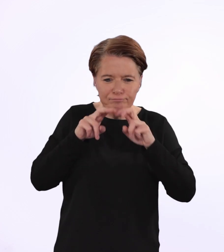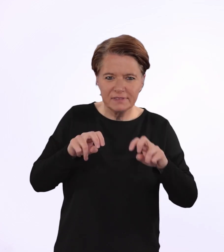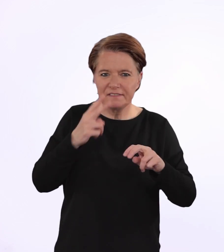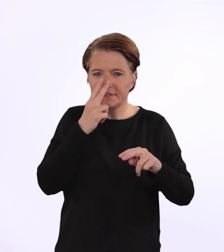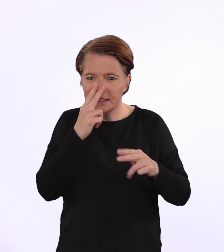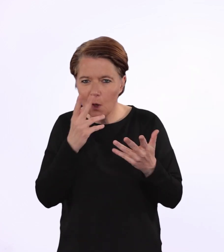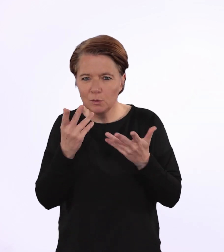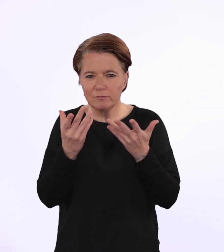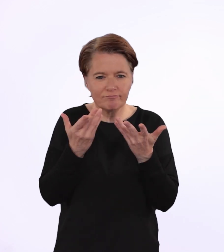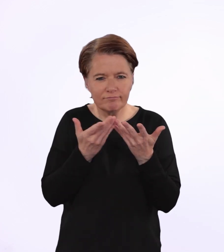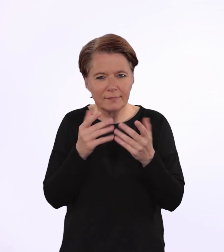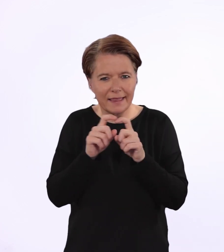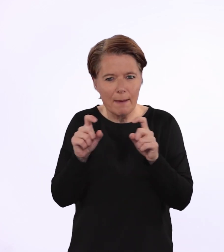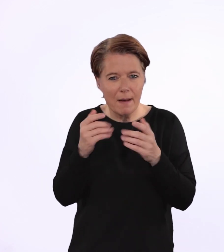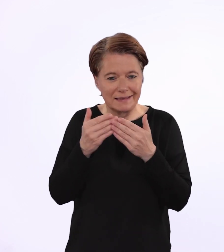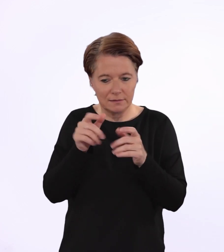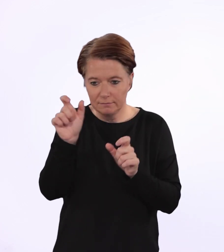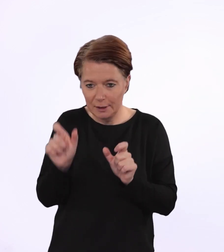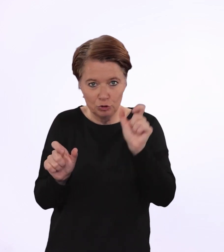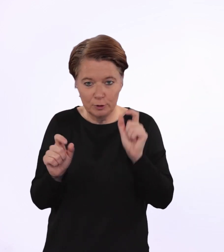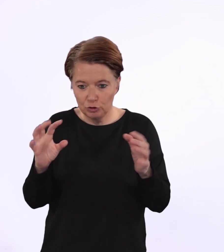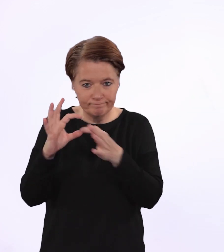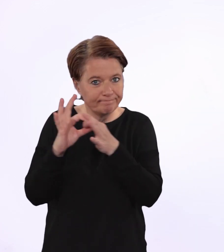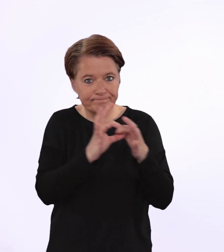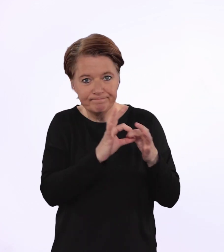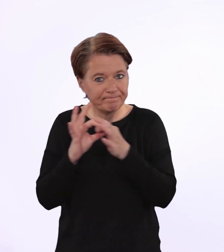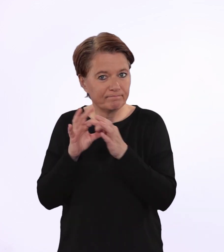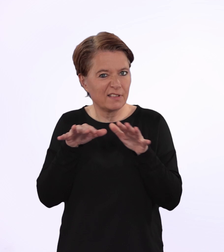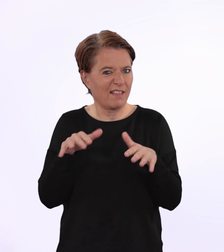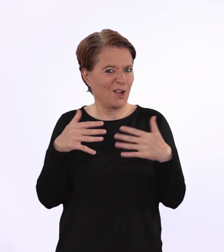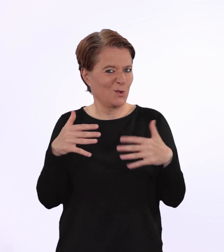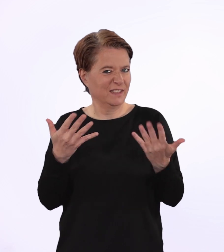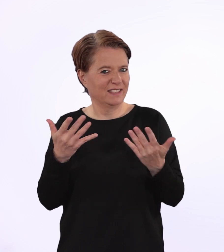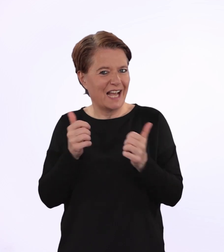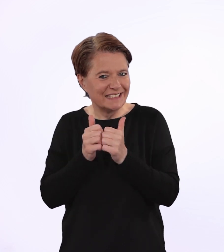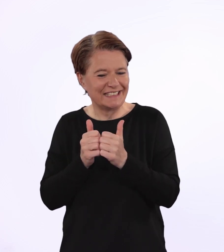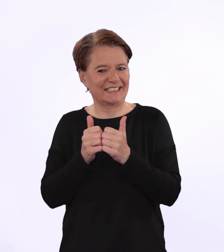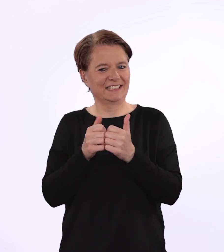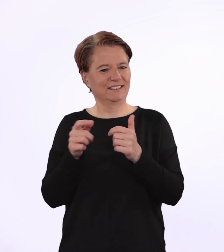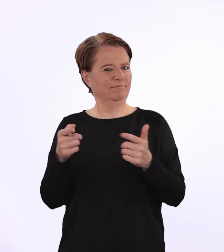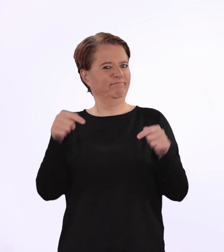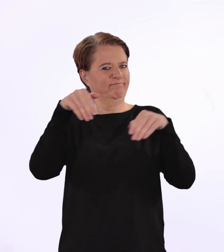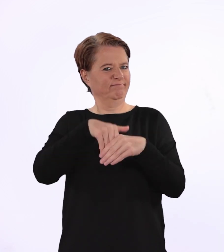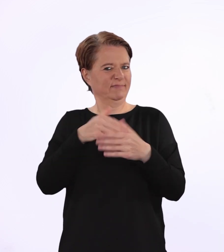Also zu dieser speziellen Verbindung, die zwischen Menschen besteht, die sich in einer Assistenzsituation befinden.